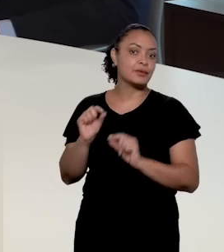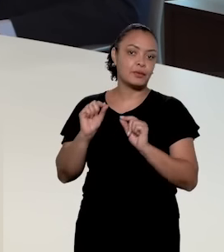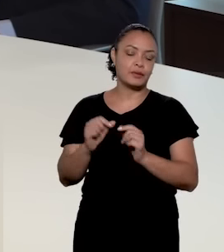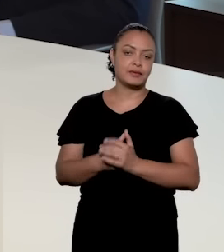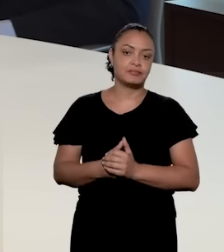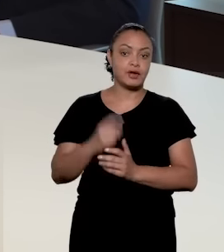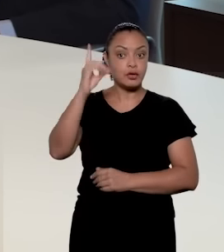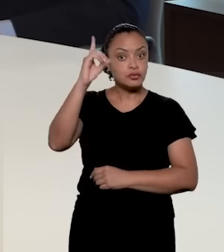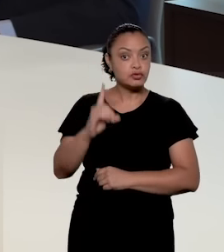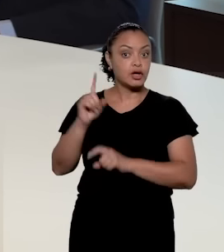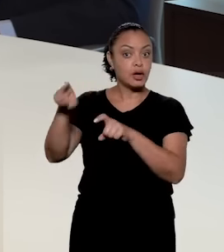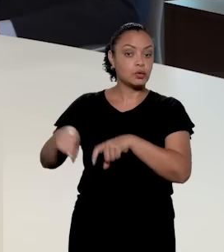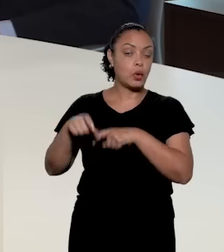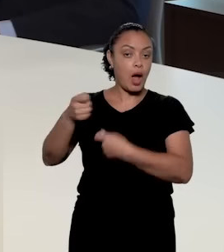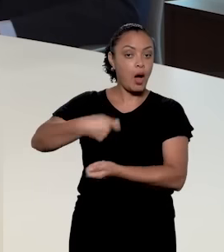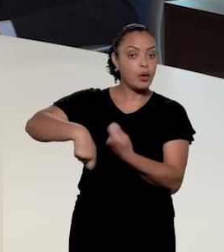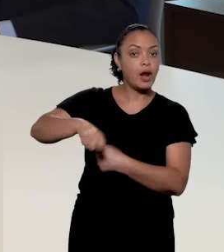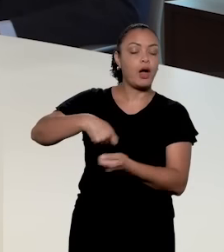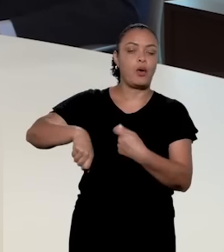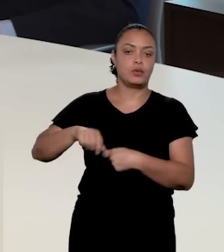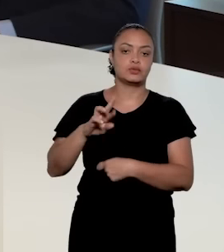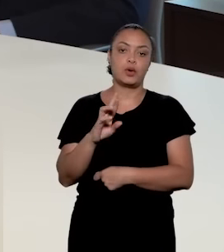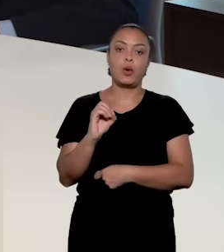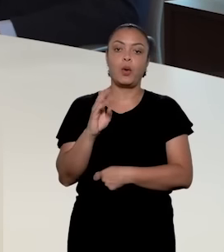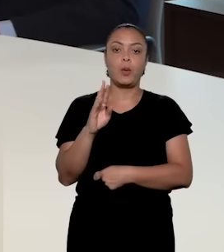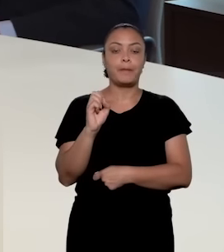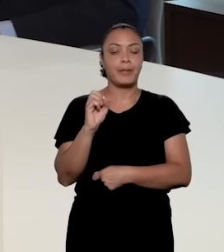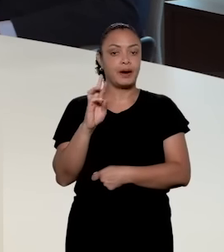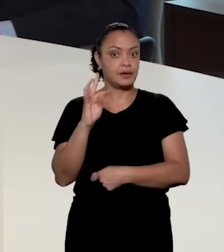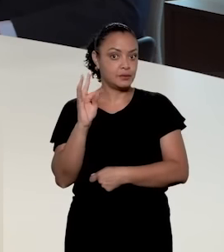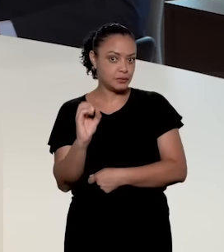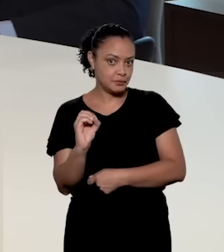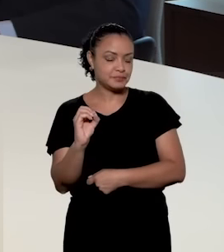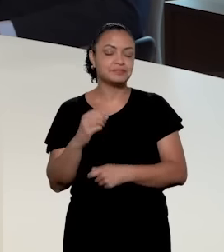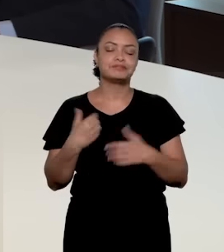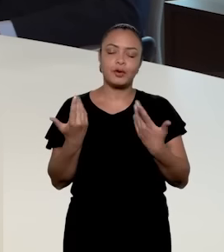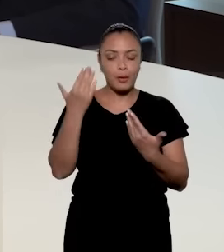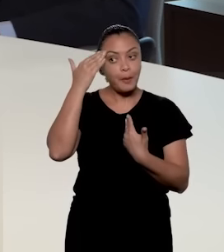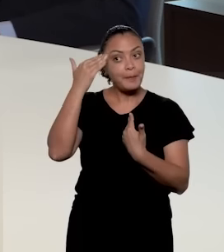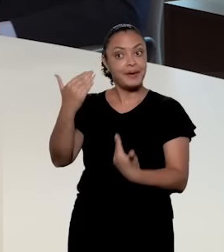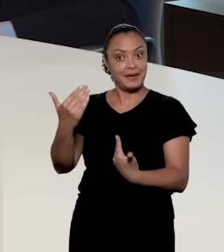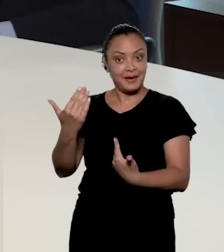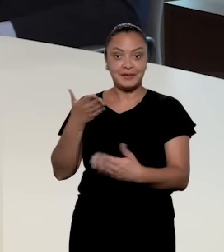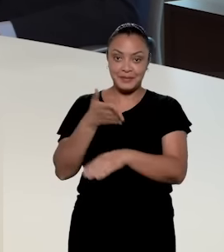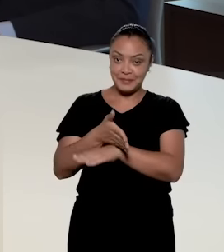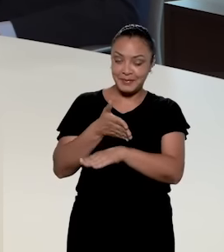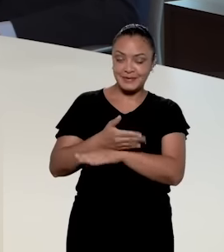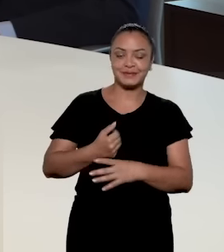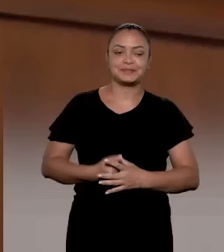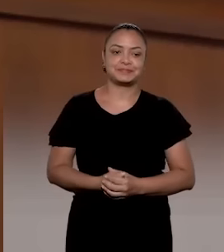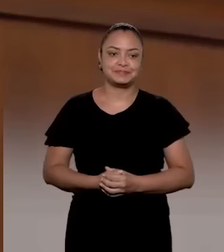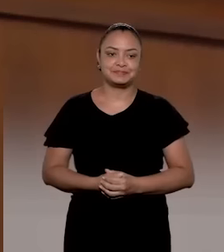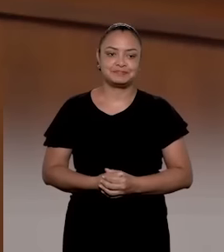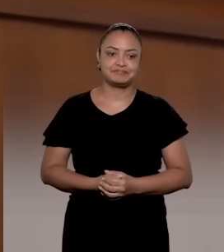de Agronegócio do Bradesco, o Roberto França. Roberto, muito obrigada pela sua participação aqui no Insights. Bom, Priscila,